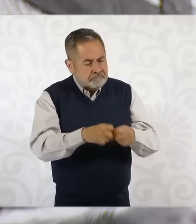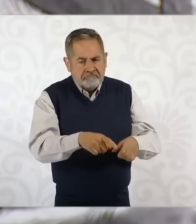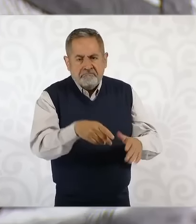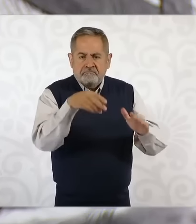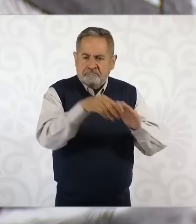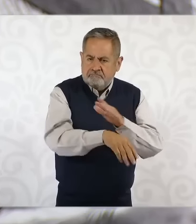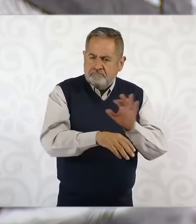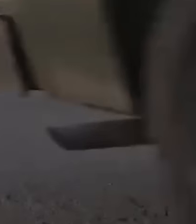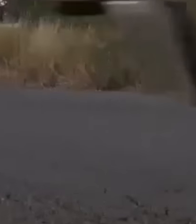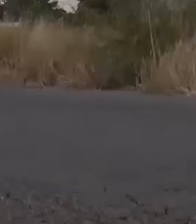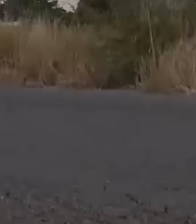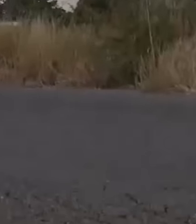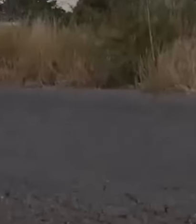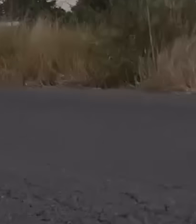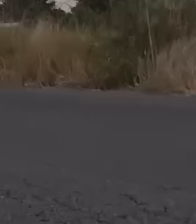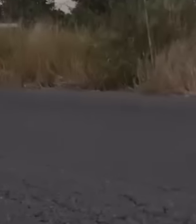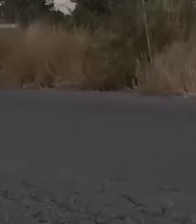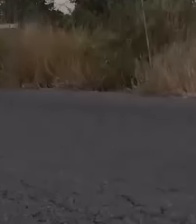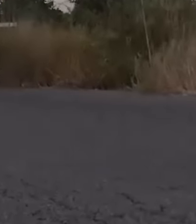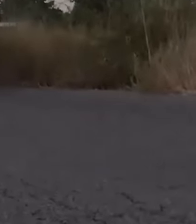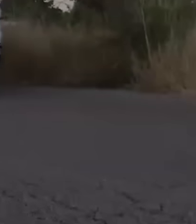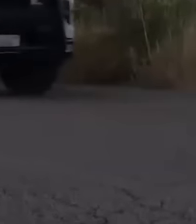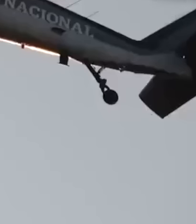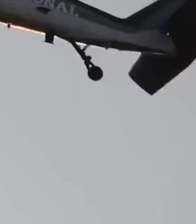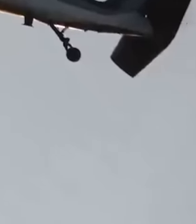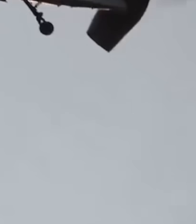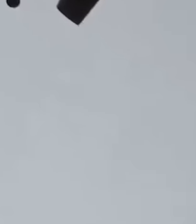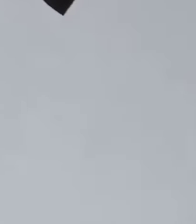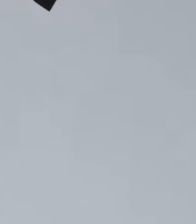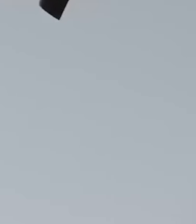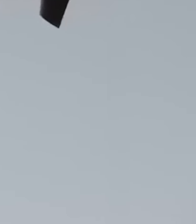El objetivo es desarticular estas bandas desde la raíz mediante operativos